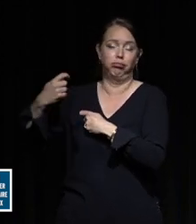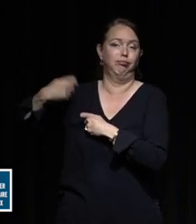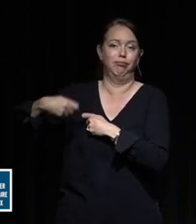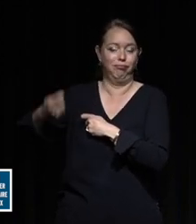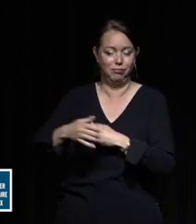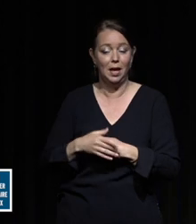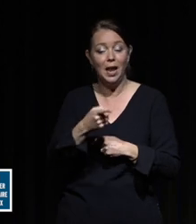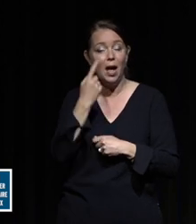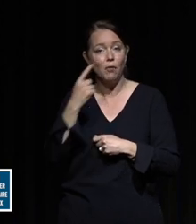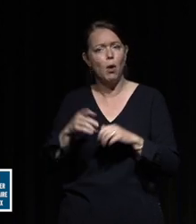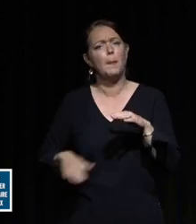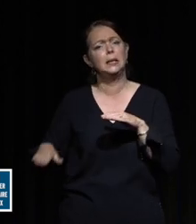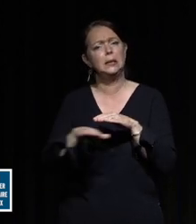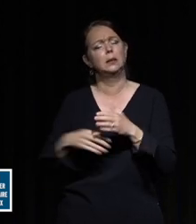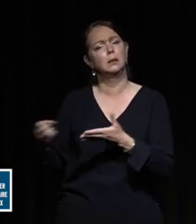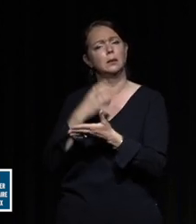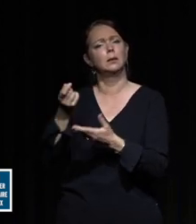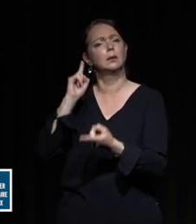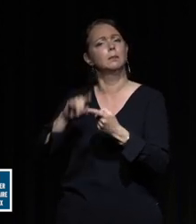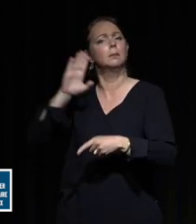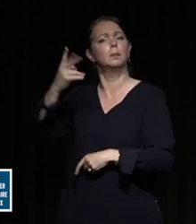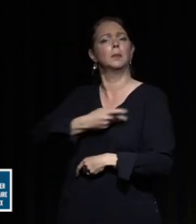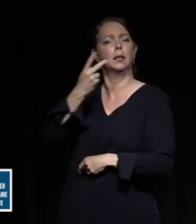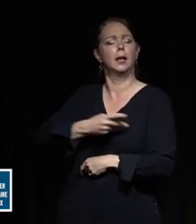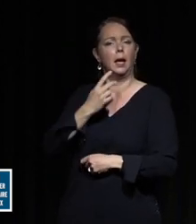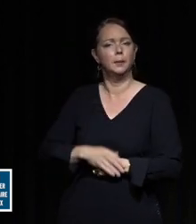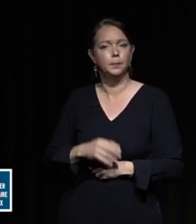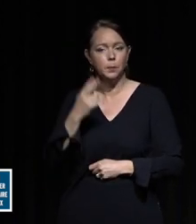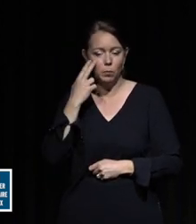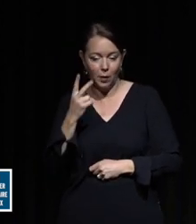médicales vous si vous regardez avec votre avec des bonnes lunettes vous avez des yeux très jeune